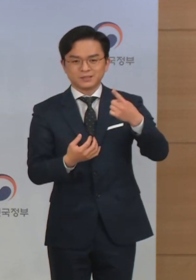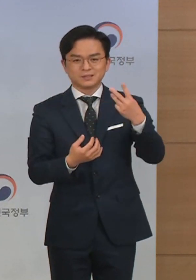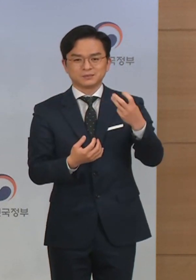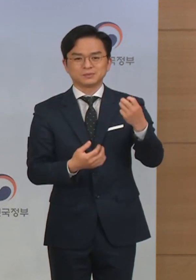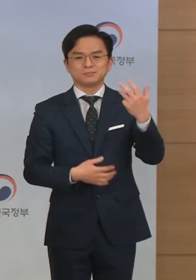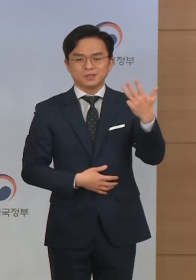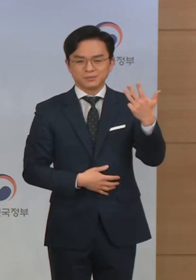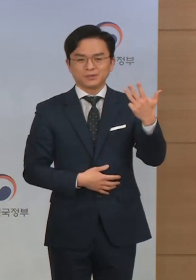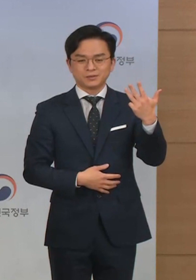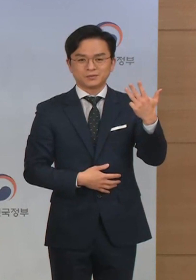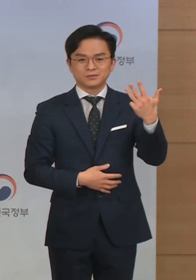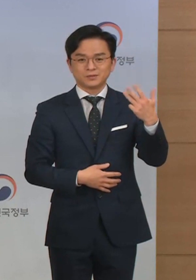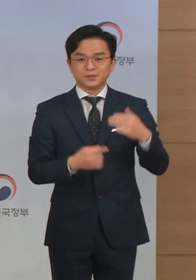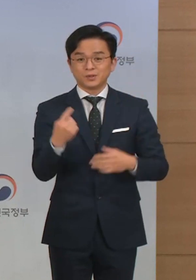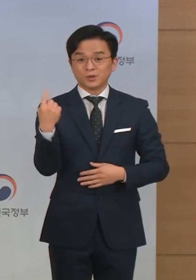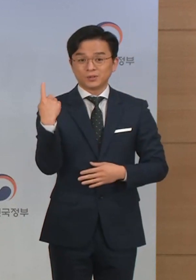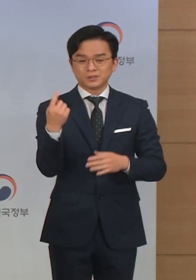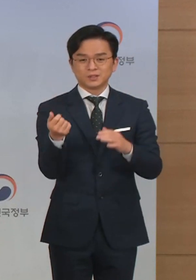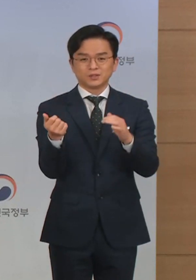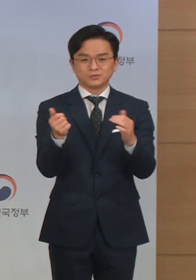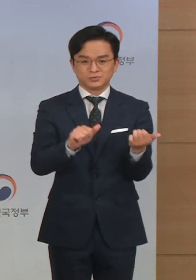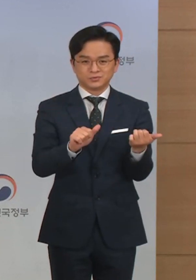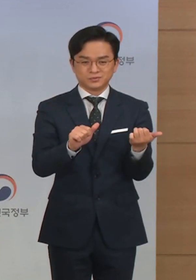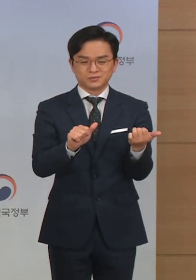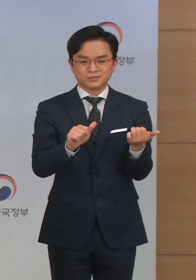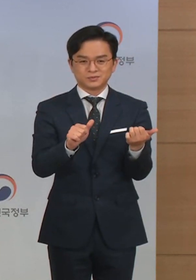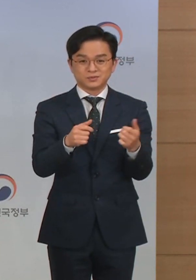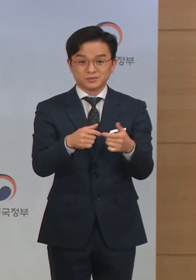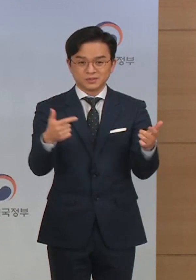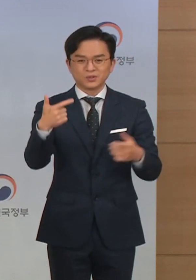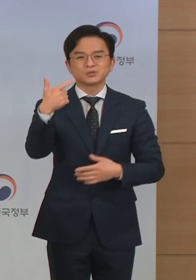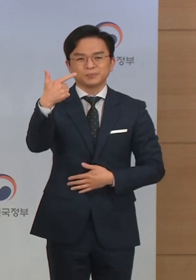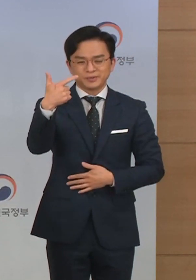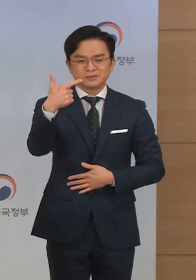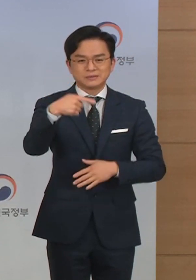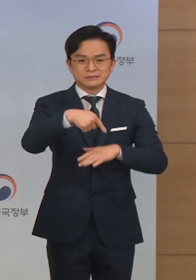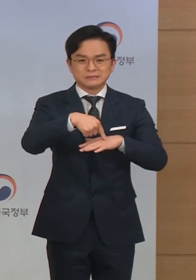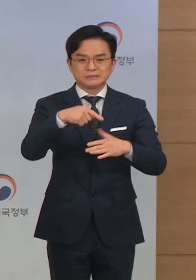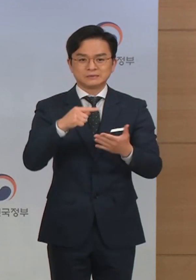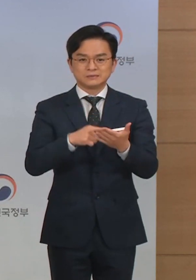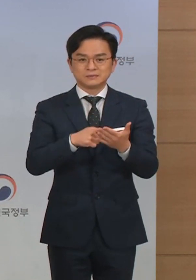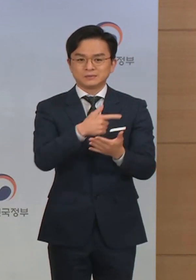안타깝게도 6분이 돌아가셨습니다 고인들의 명복을 빌고